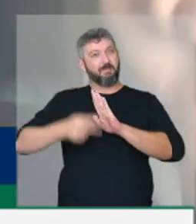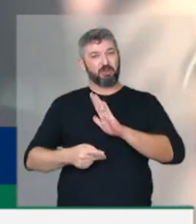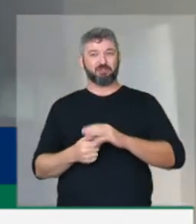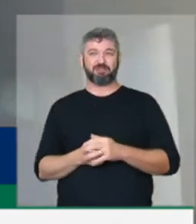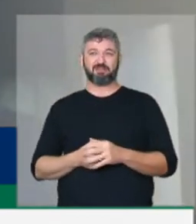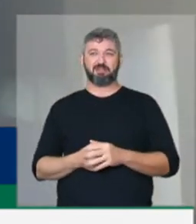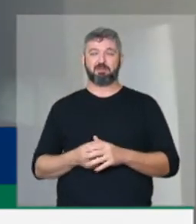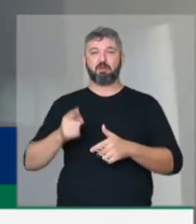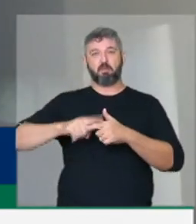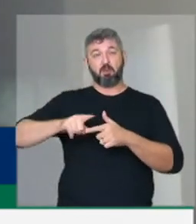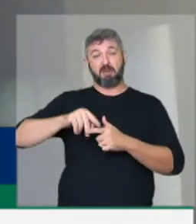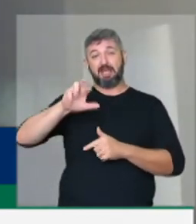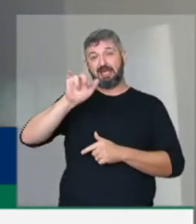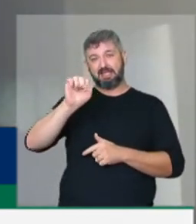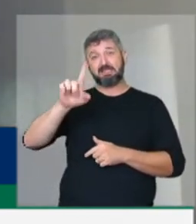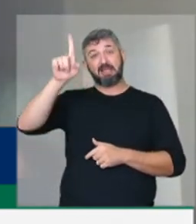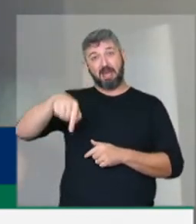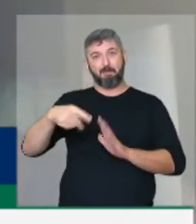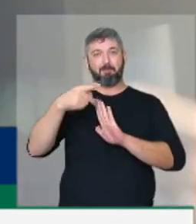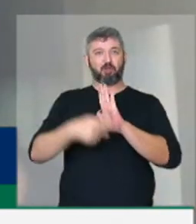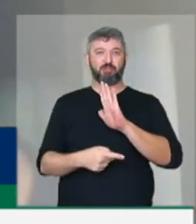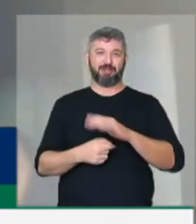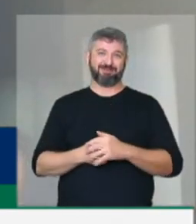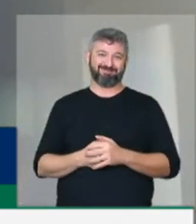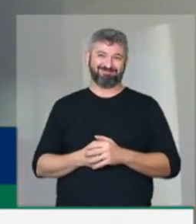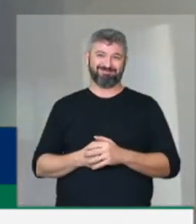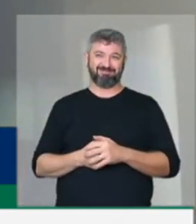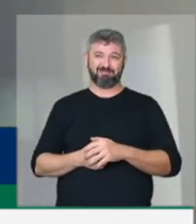PROJETO, A CRISE É UM PROJETO. AO MESMO TEMPO, AQUI NO DF O GOVERNADOR IBANEIS